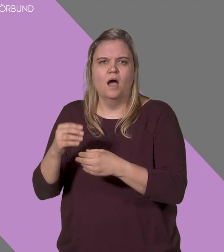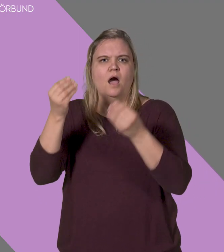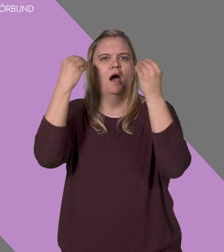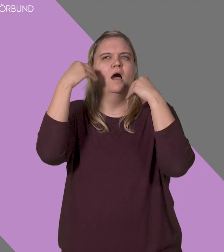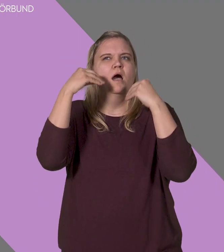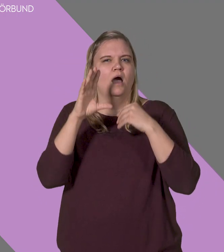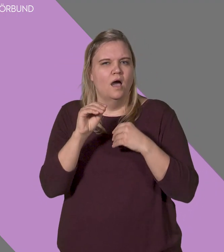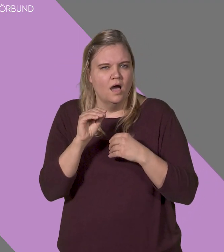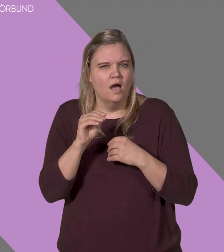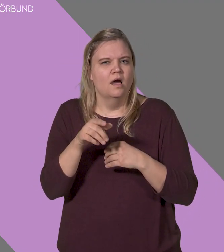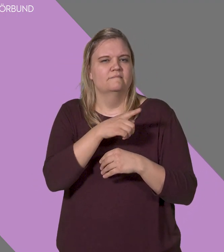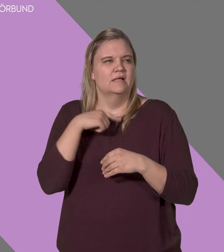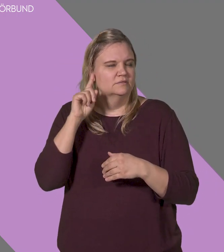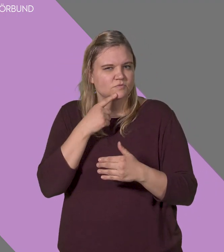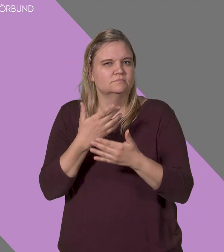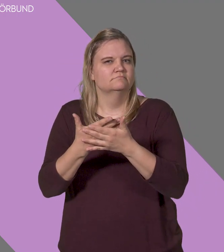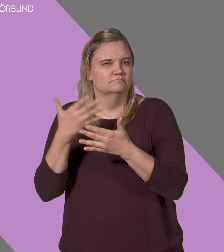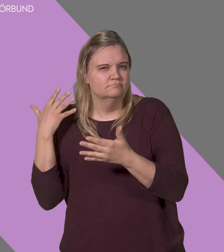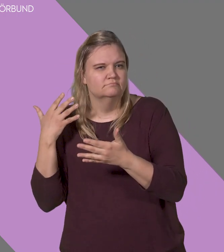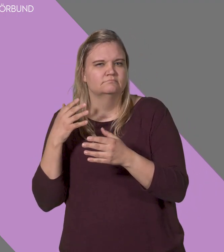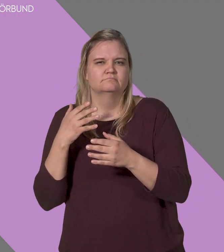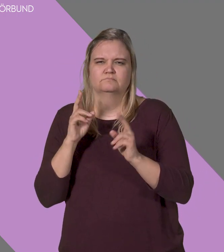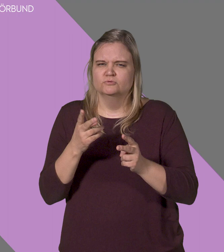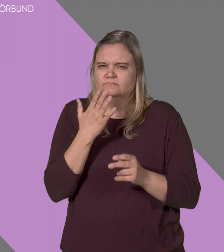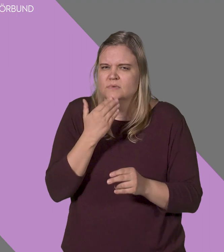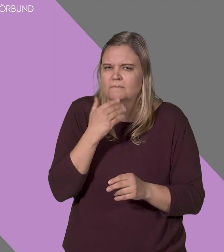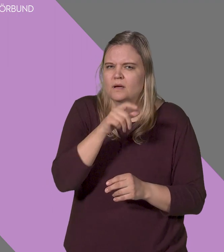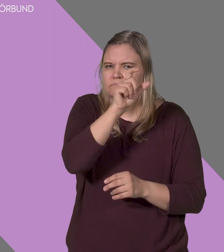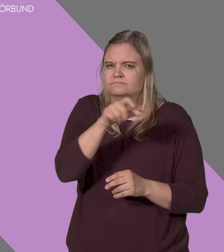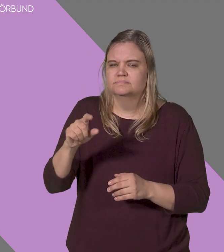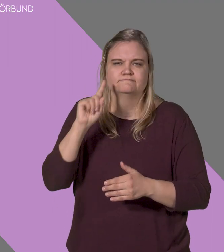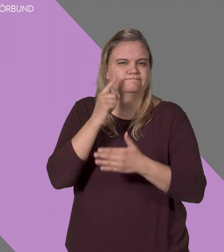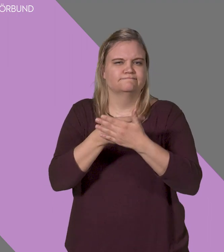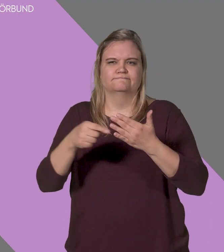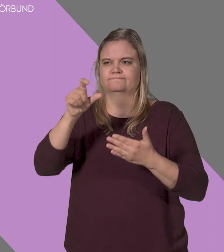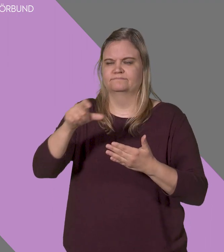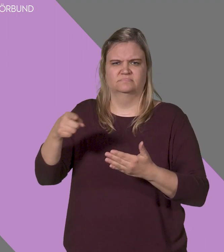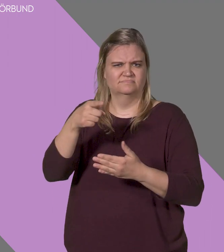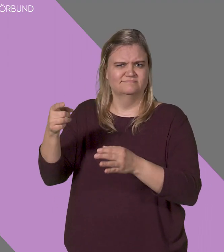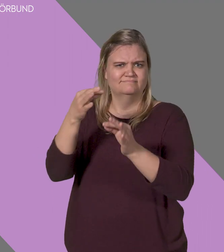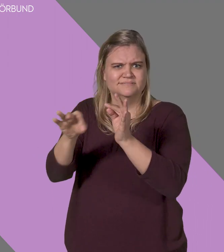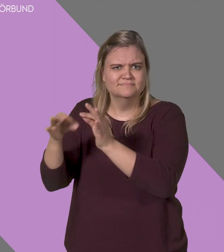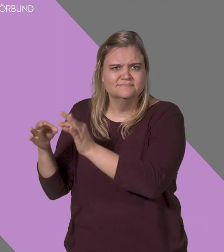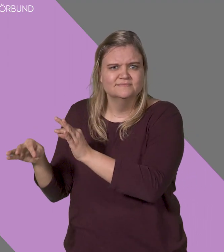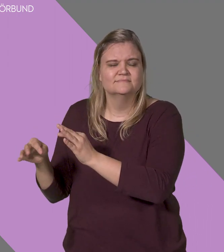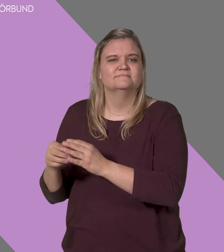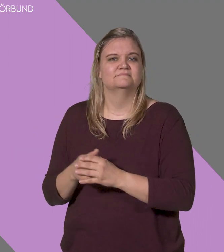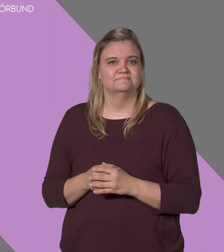och lär sig att känna nyckelpersonerna i vår historia och deras arbete.